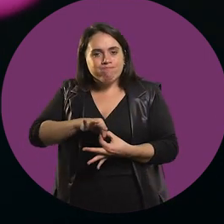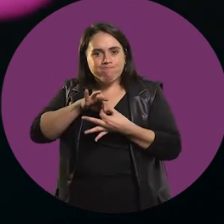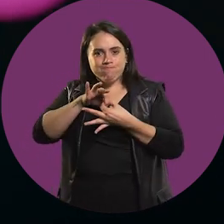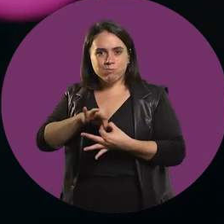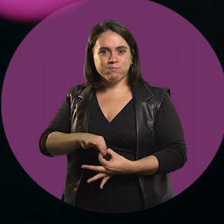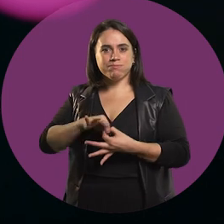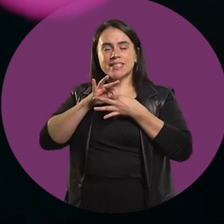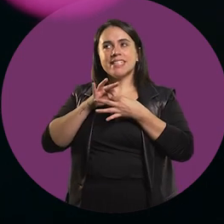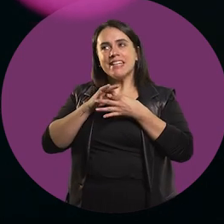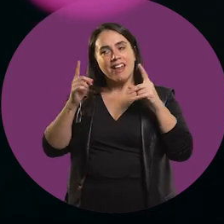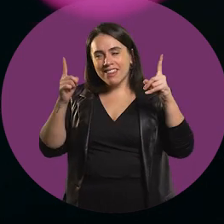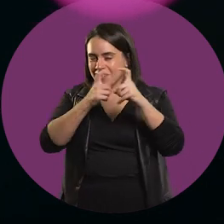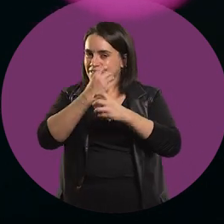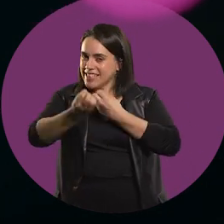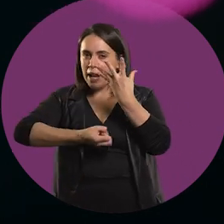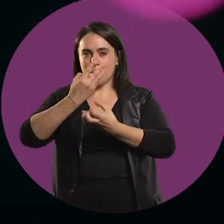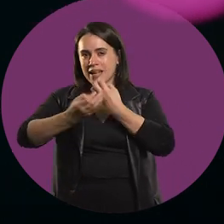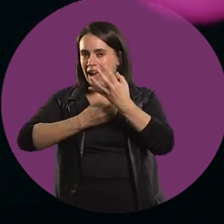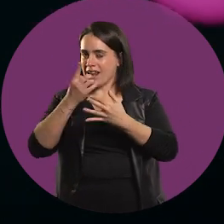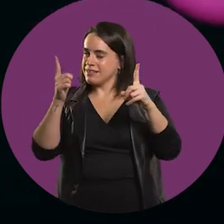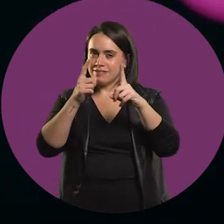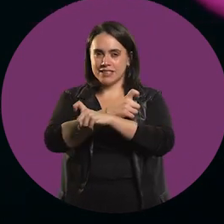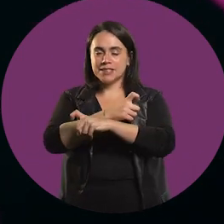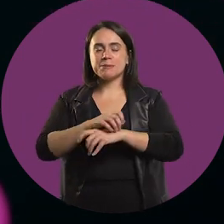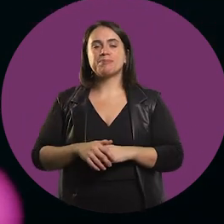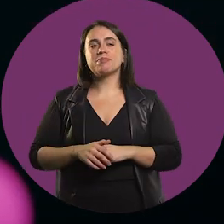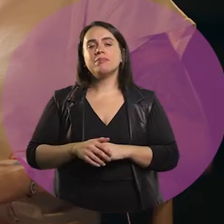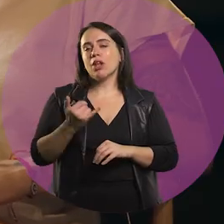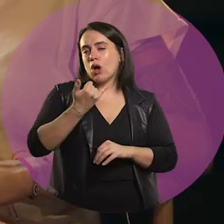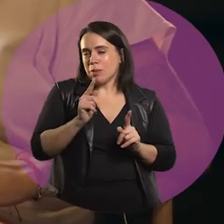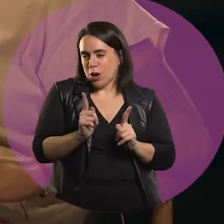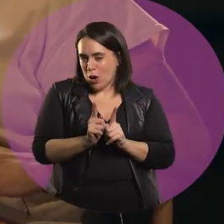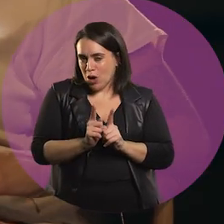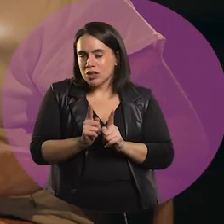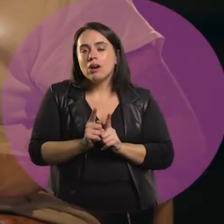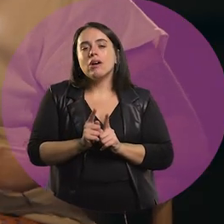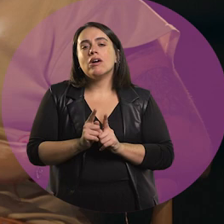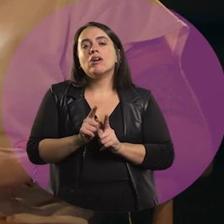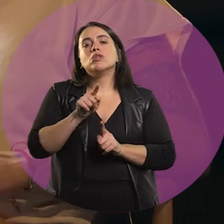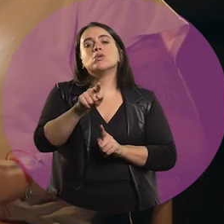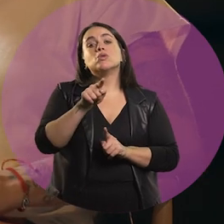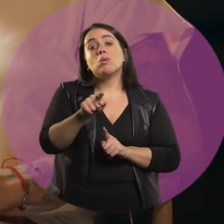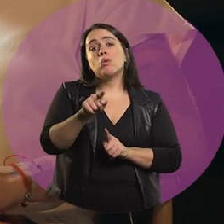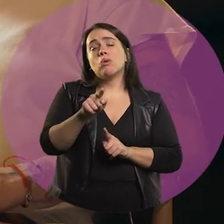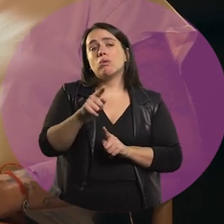Entonces, es muy difícil ponerlo en palabras. Nicole, contame un poco. Me interesa también saber un poco tu rol